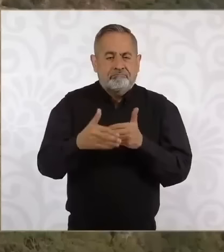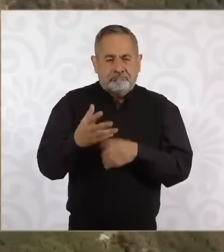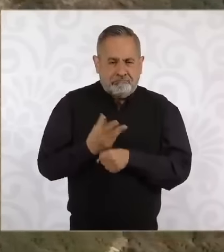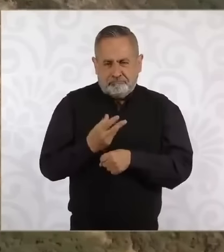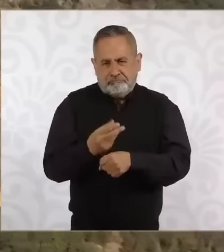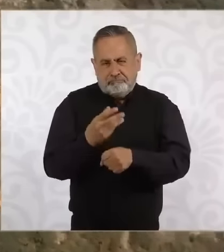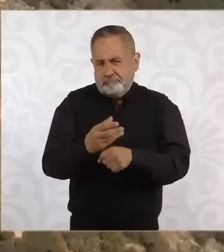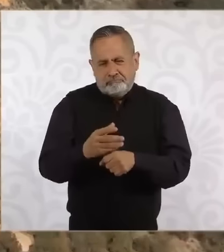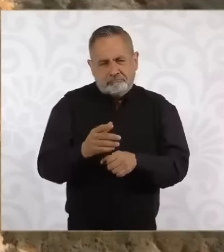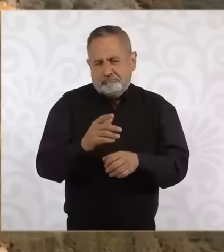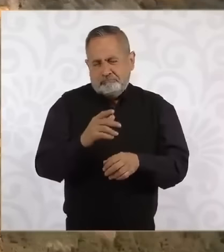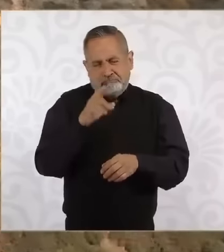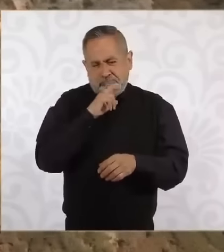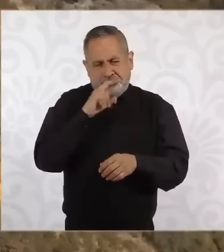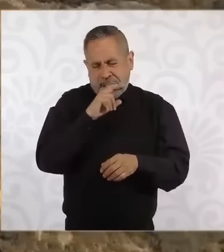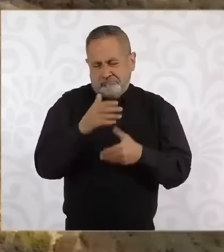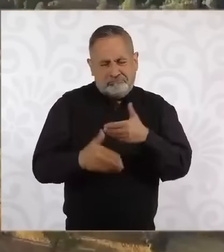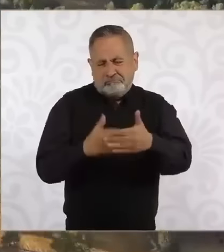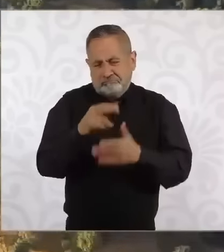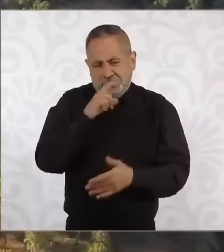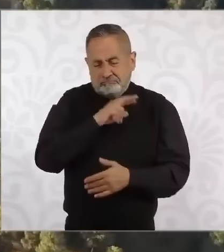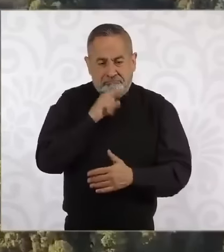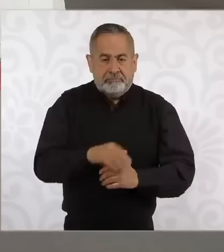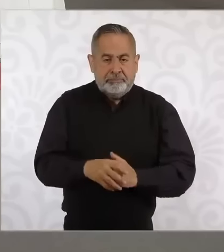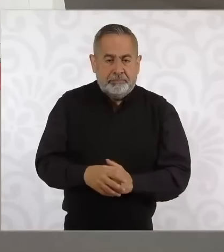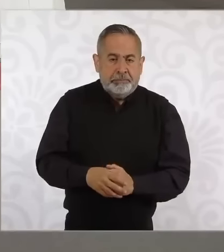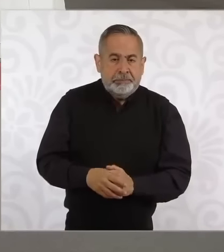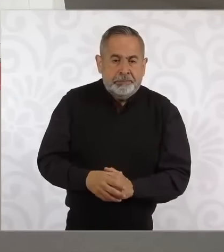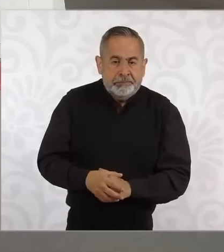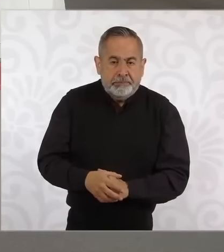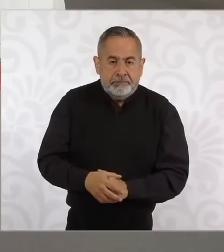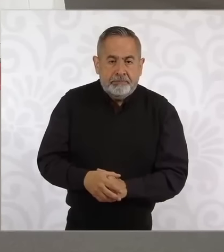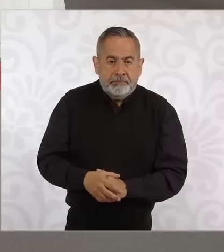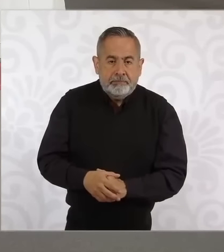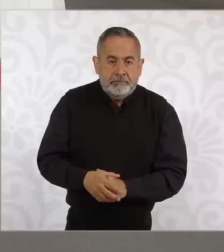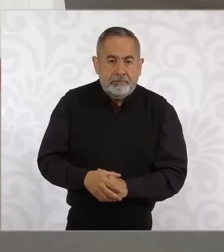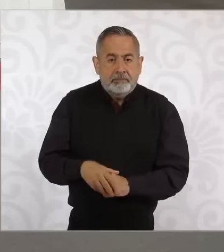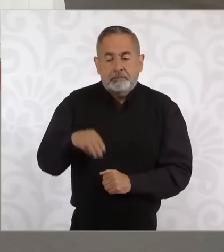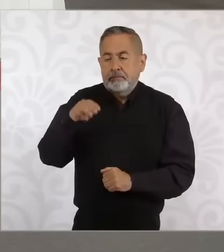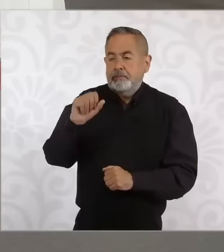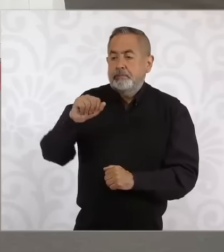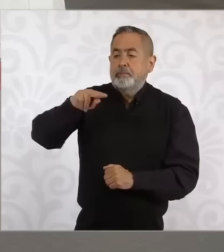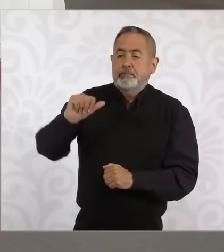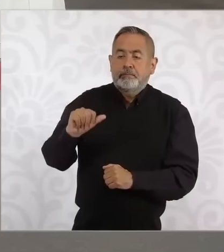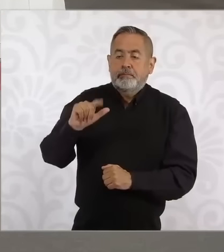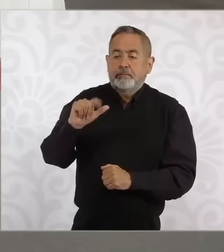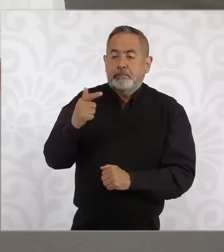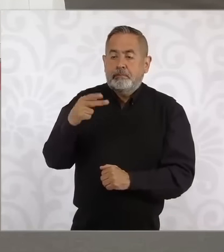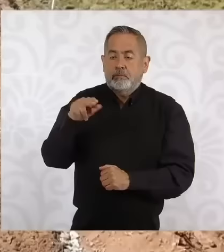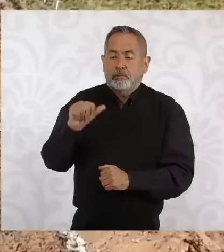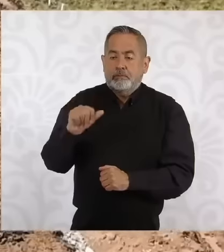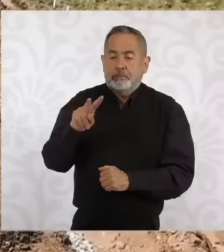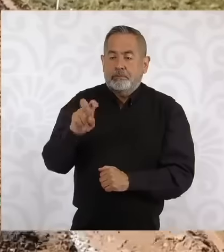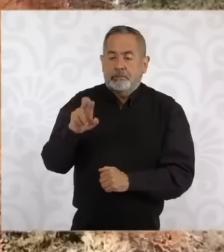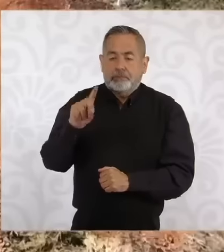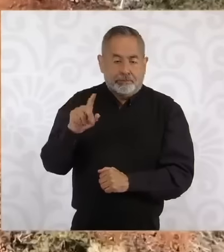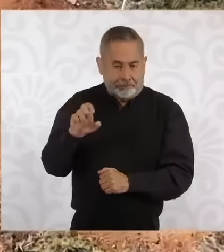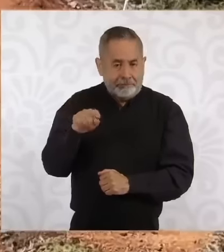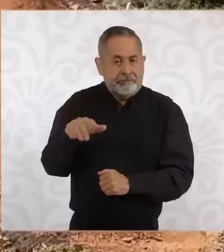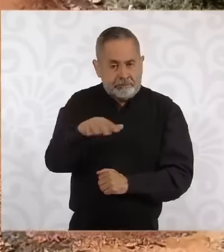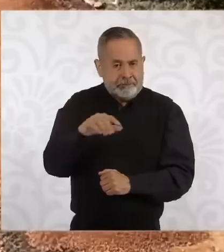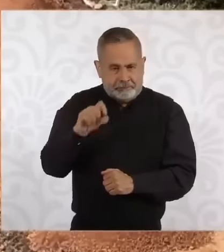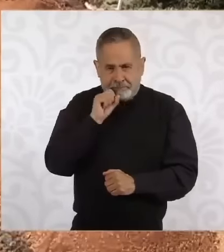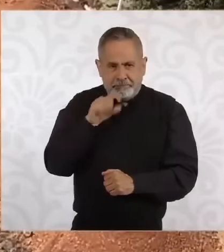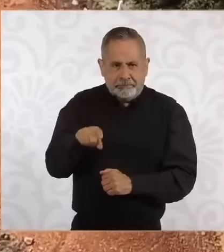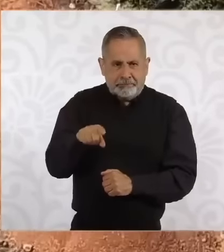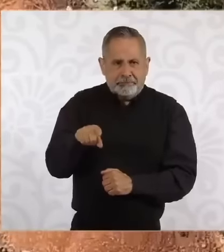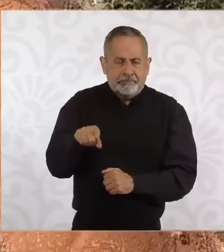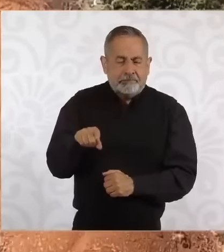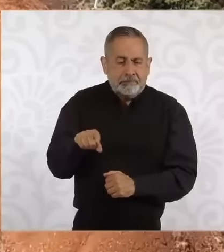avanzando muy rápido. La siguiente eh La Mancha Laguna Verde también este nos tocó arrancarlo, sin